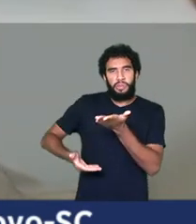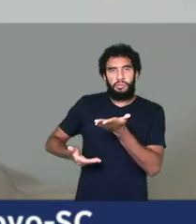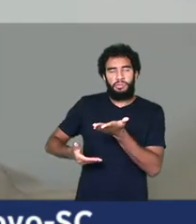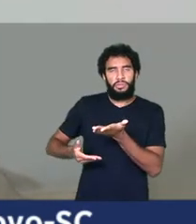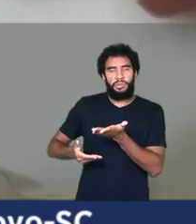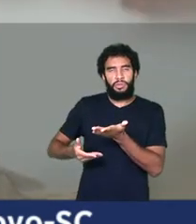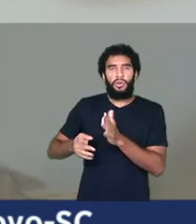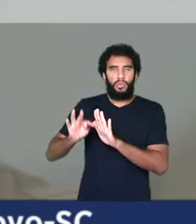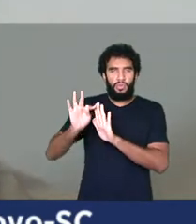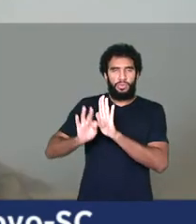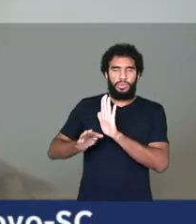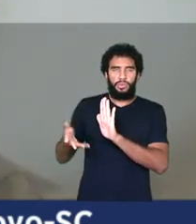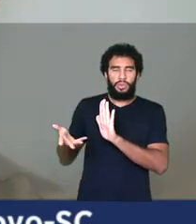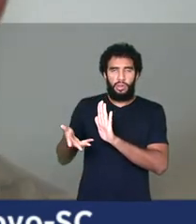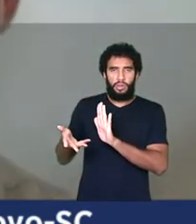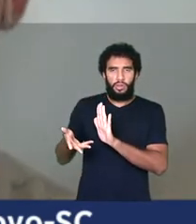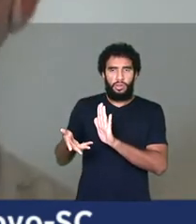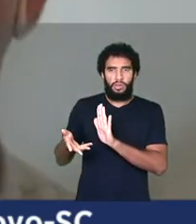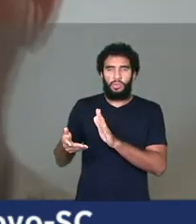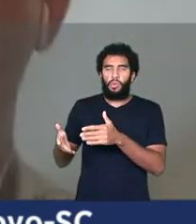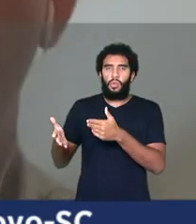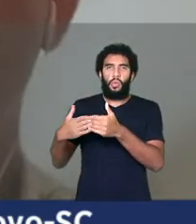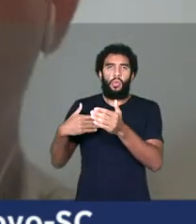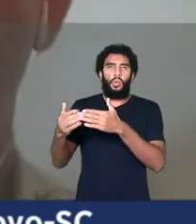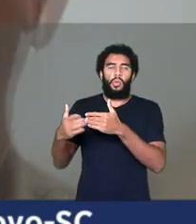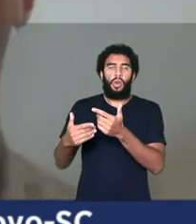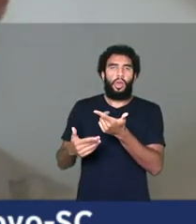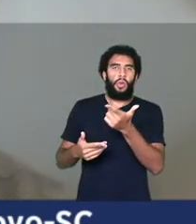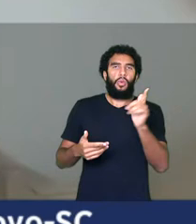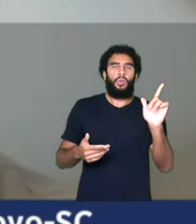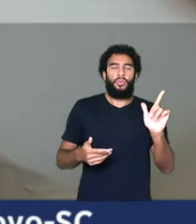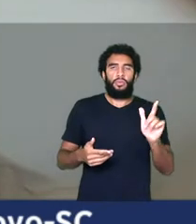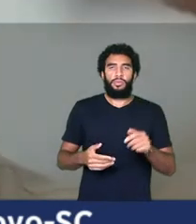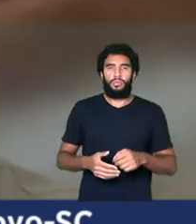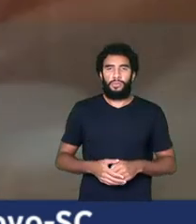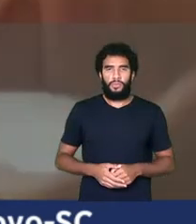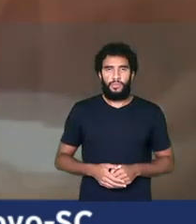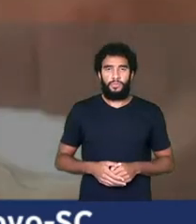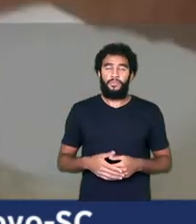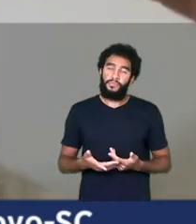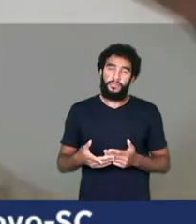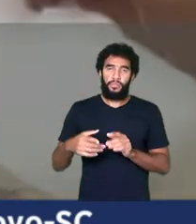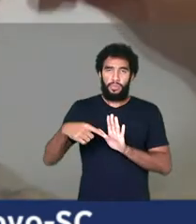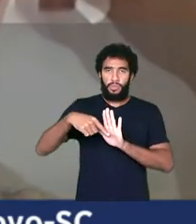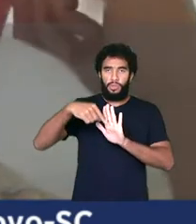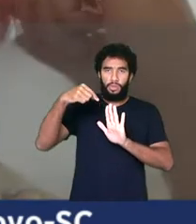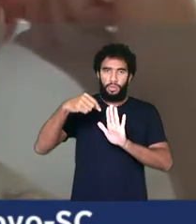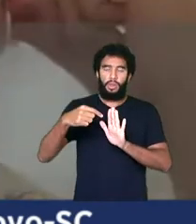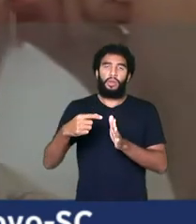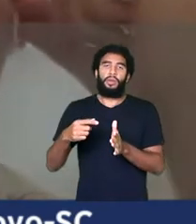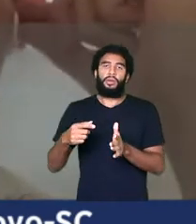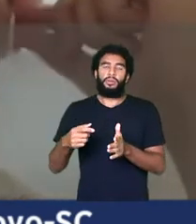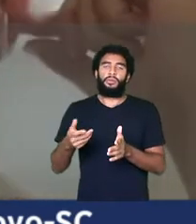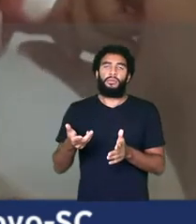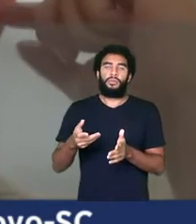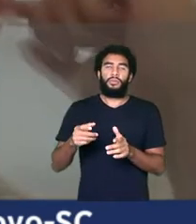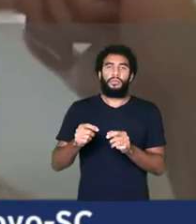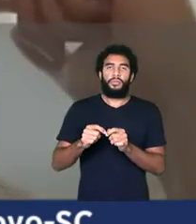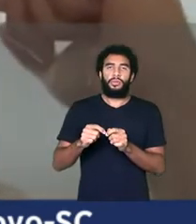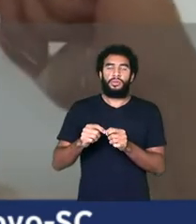SENTIDO NÓS ISENTARMOS CONFORME O TEXTO ORIGINAL ESTÁ DA INCIDÊNCIA DE QUAISQUER OUTRAS CONTRIBUIÇÕES, QUE É O QUE PRETENDE O DESTAQUE, FAZER A